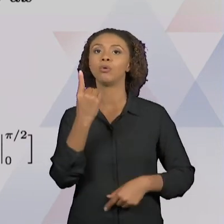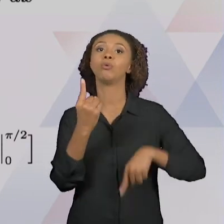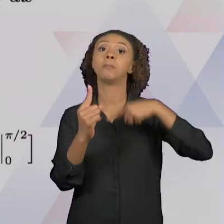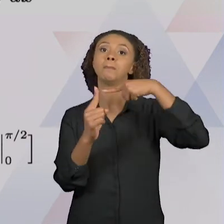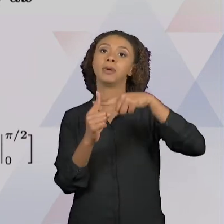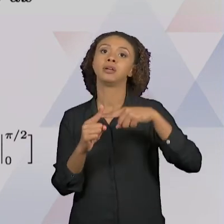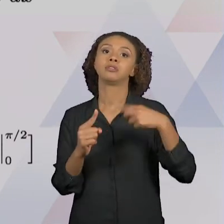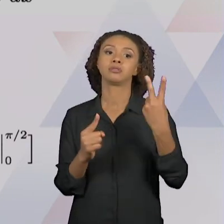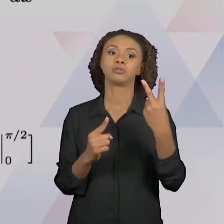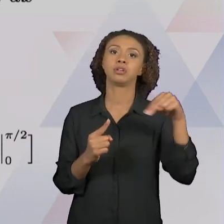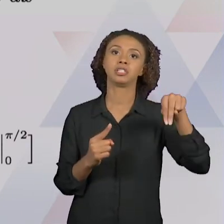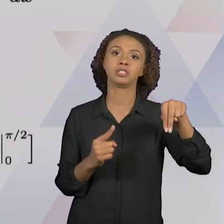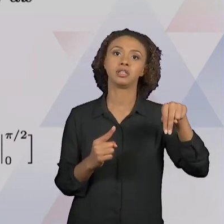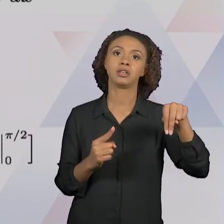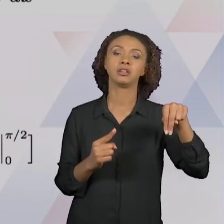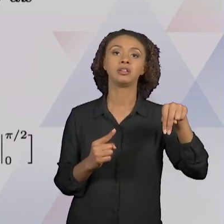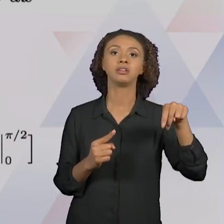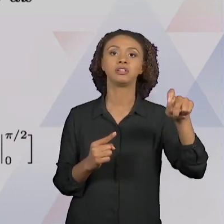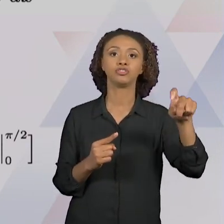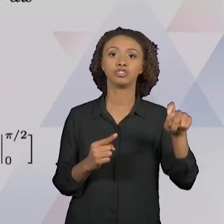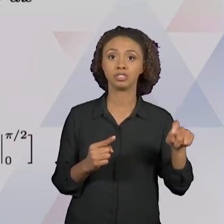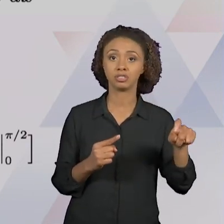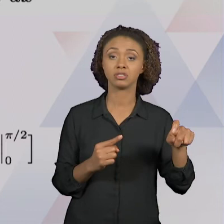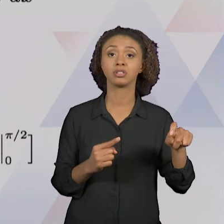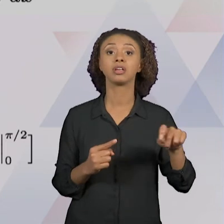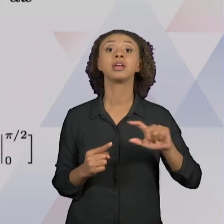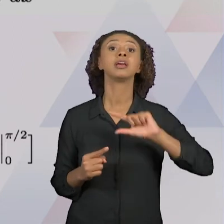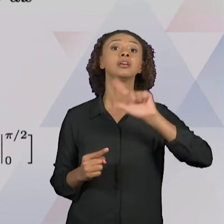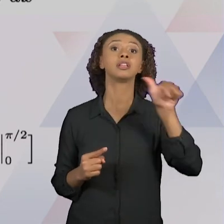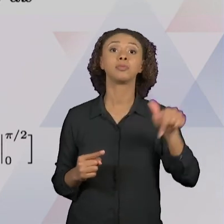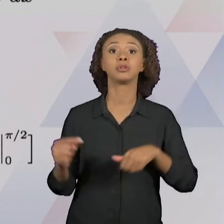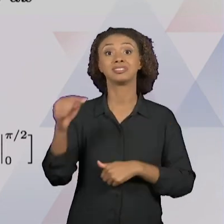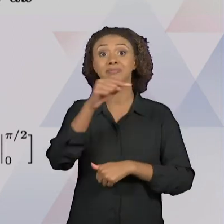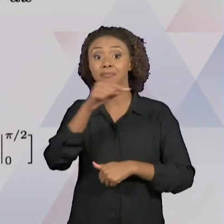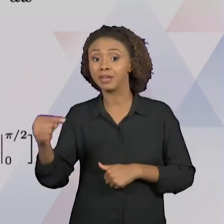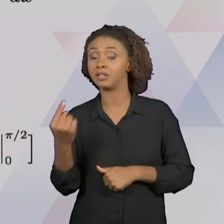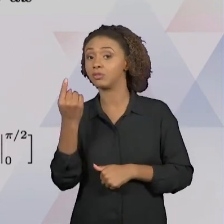"X" E NO SEGUNDO É "-1" MAIS "2N" VEZES "X".